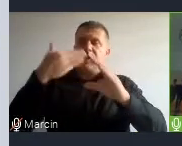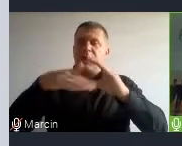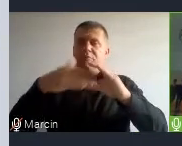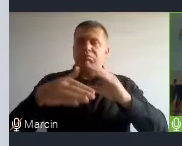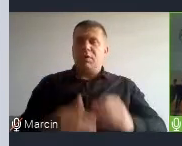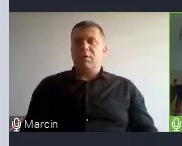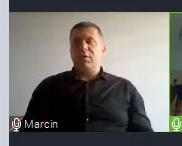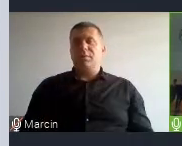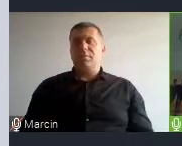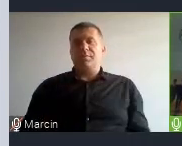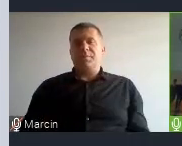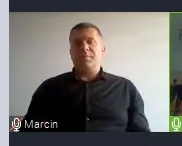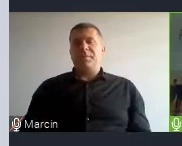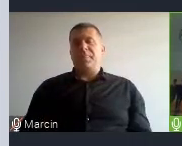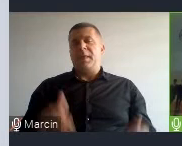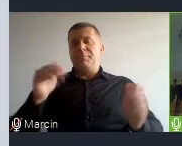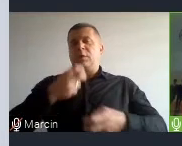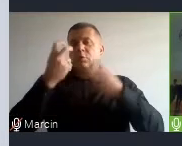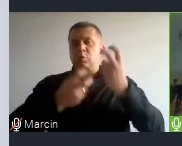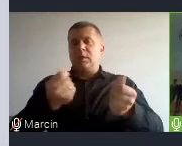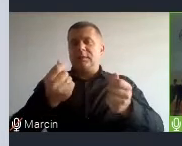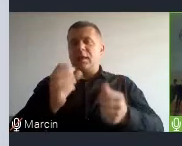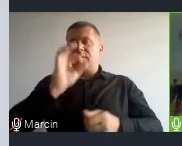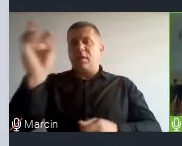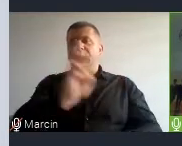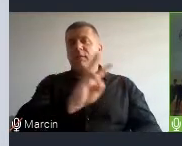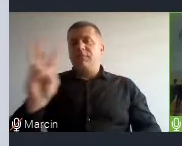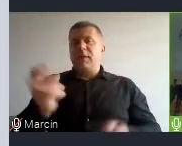Możecie również szukać cenników na stronach internetowych.